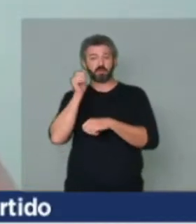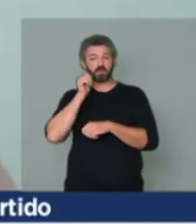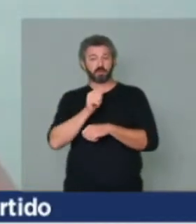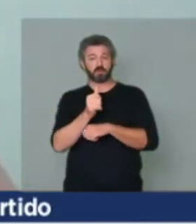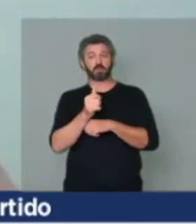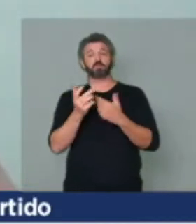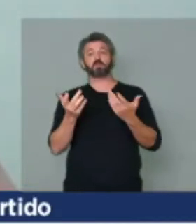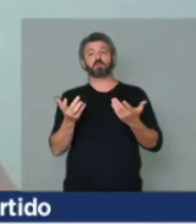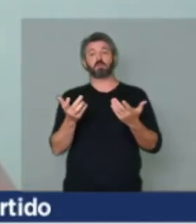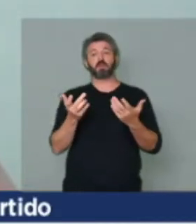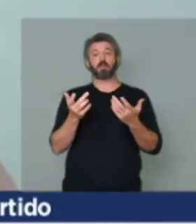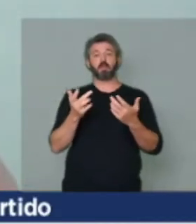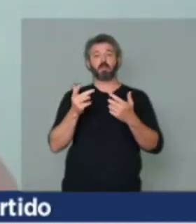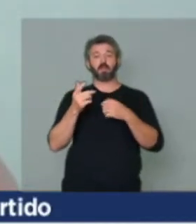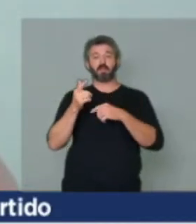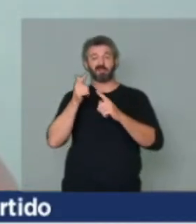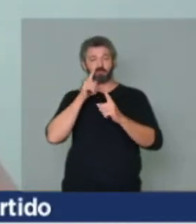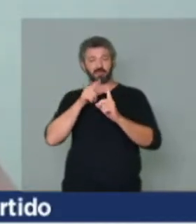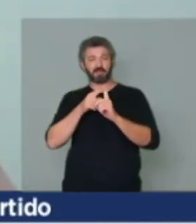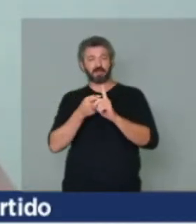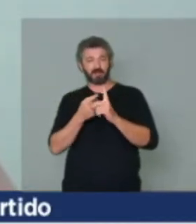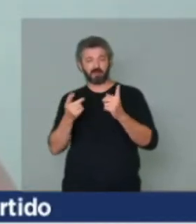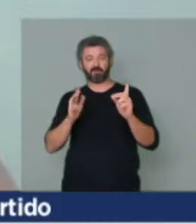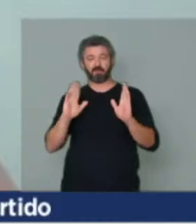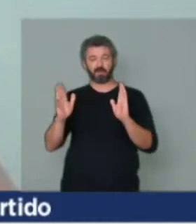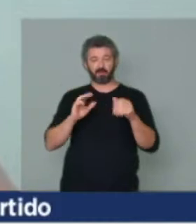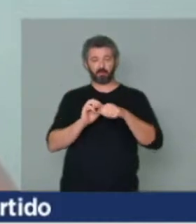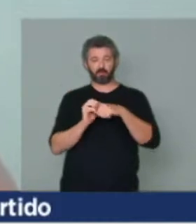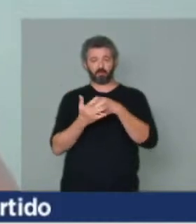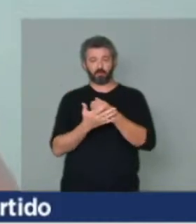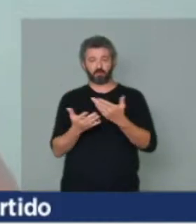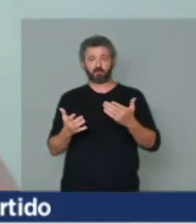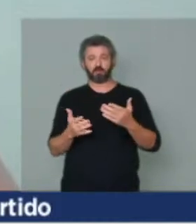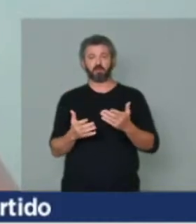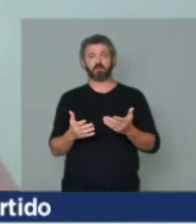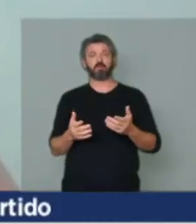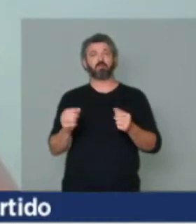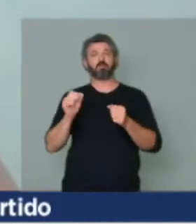MOMENTO DE PANDEMIA ACABAR QUE PREJUDICO ALAS, NOS SEUS DIREITOS. ENTÃO É POSSÍVEL QUE SE HAJA UMA MAIOR